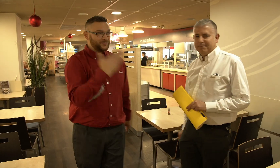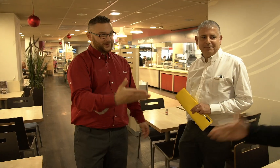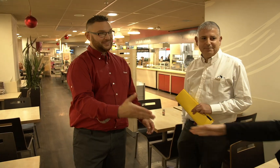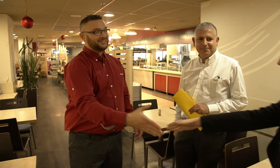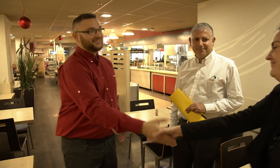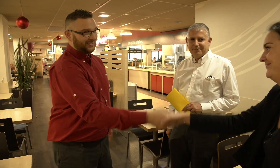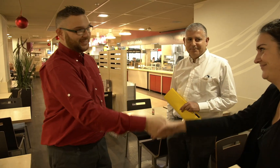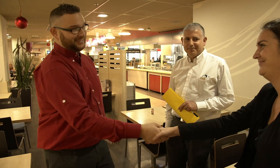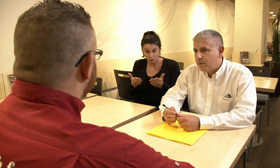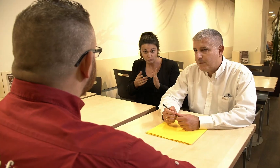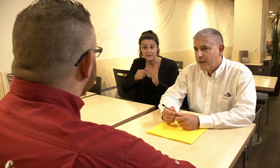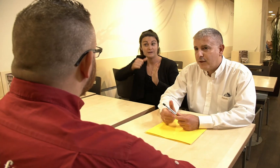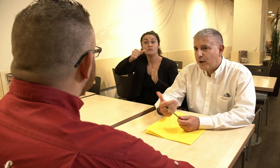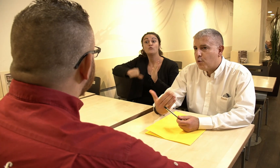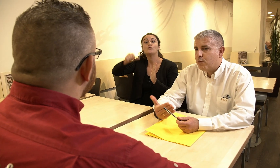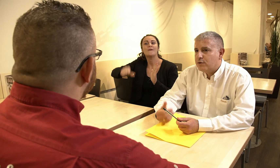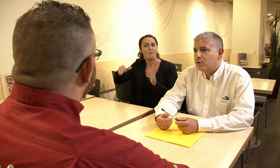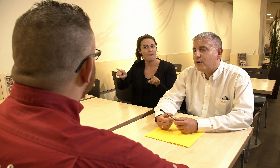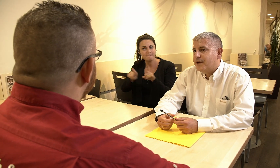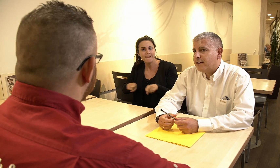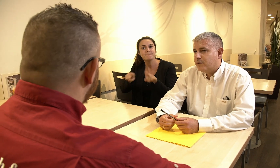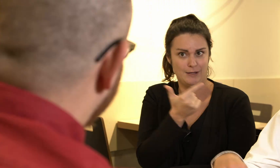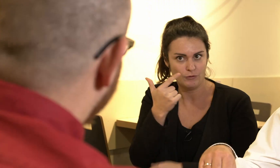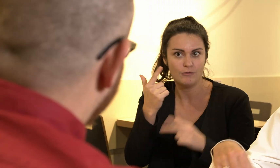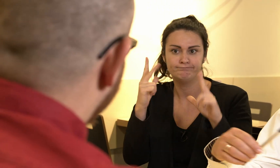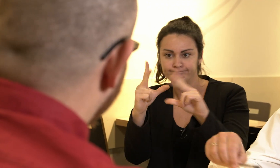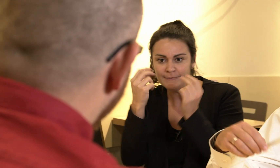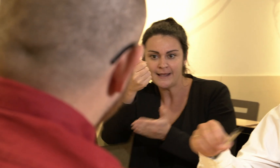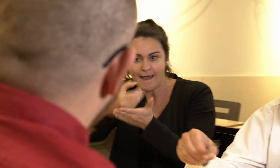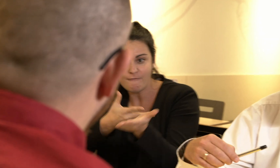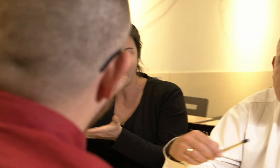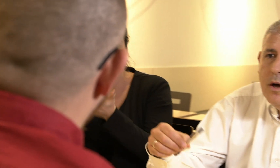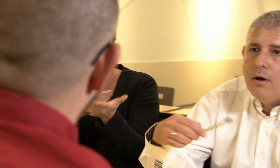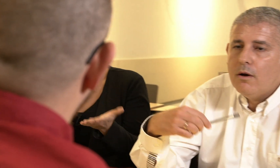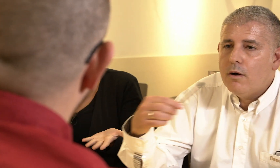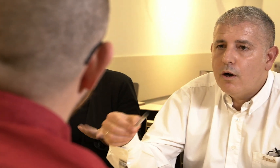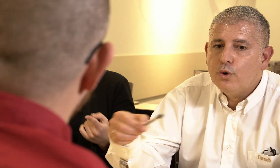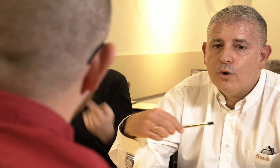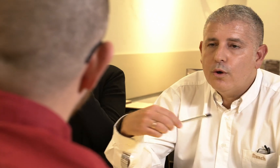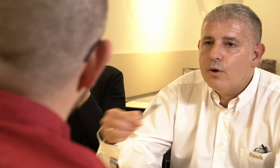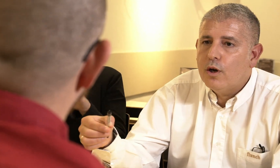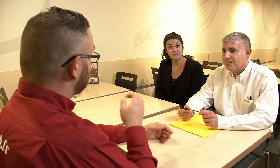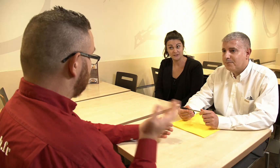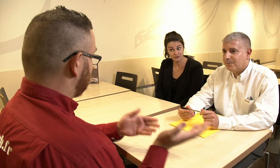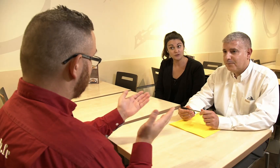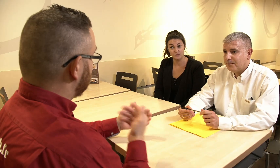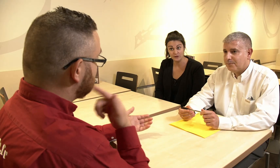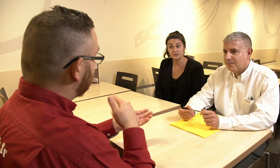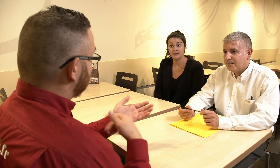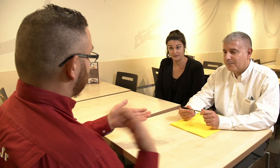ou quand je participe à une formation. À partir de 2020, je devrais même avoir un entretien mensuel avec la direction afin de faciliter encore mon intégration dans le restaurant.